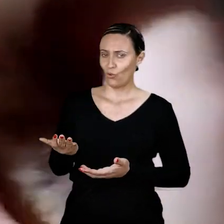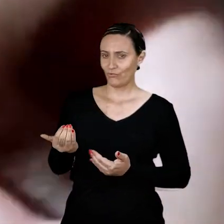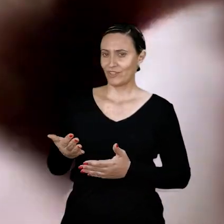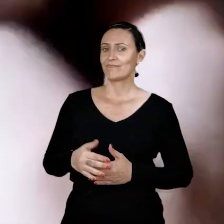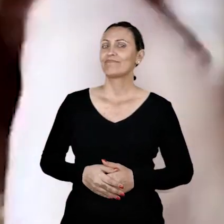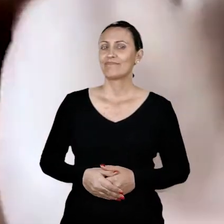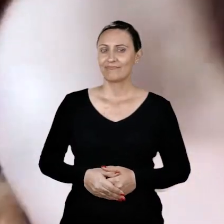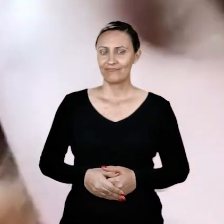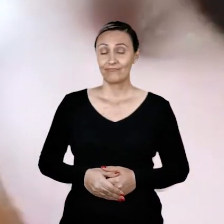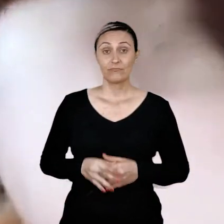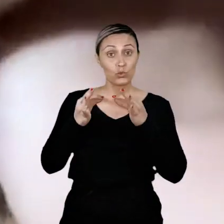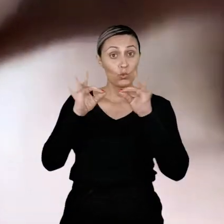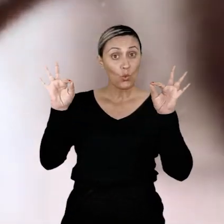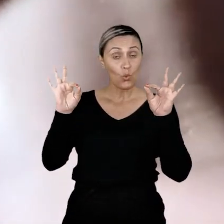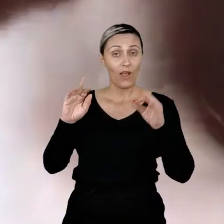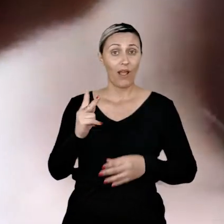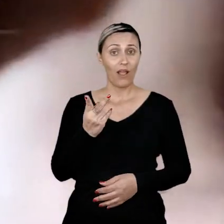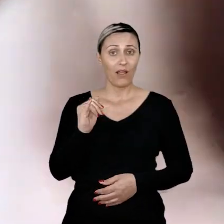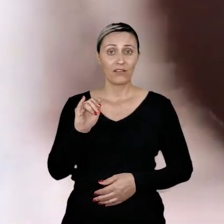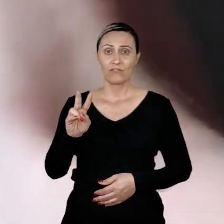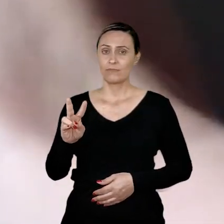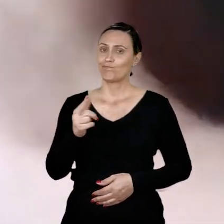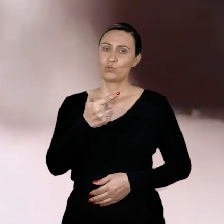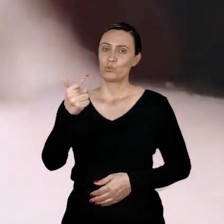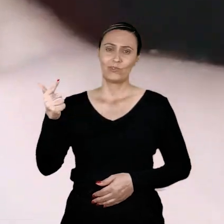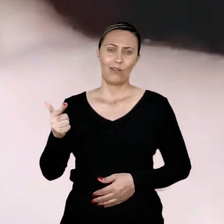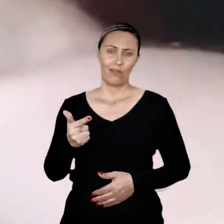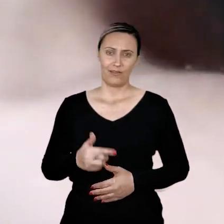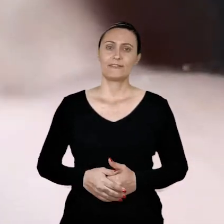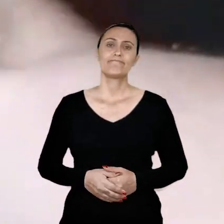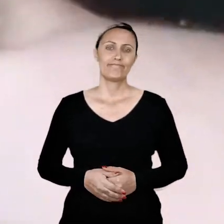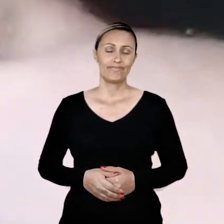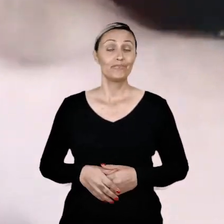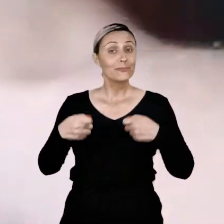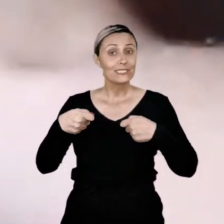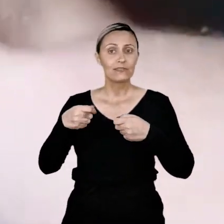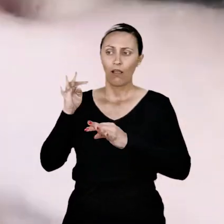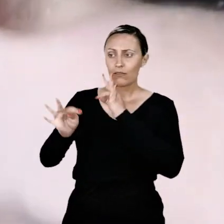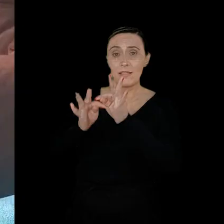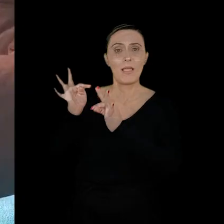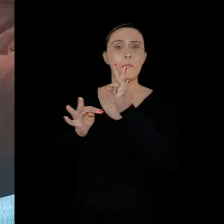A cura do HIV ainda é funcional e não total. Se dá pelo tratamento e pela fala.